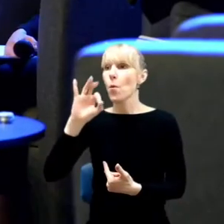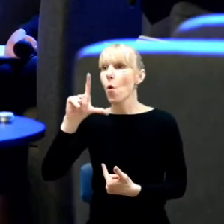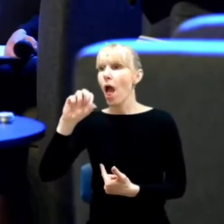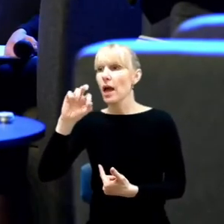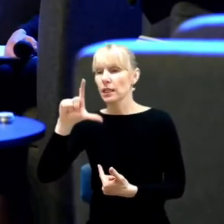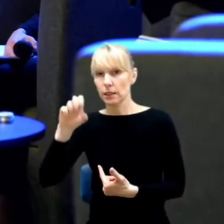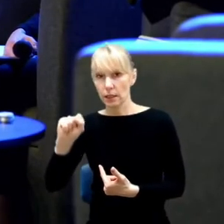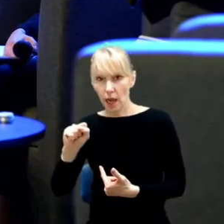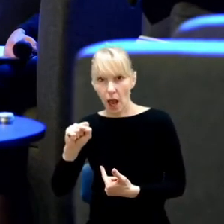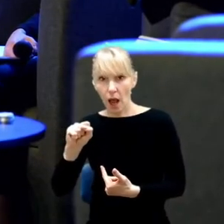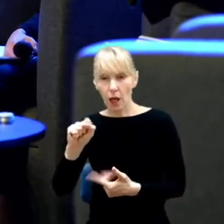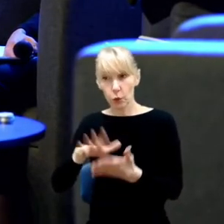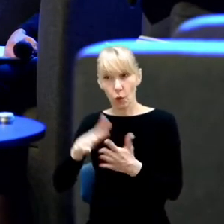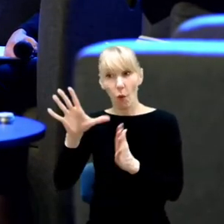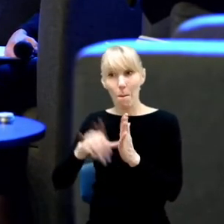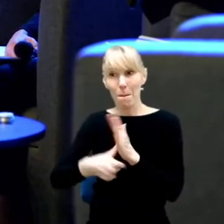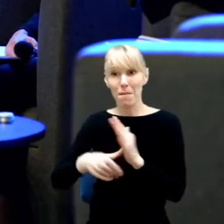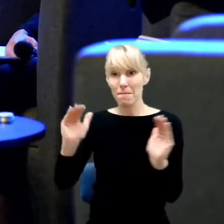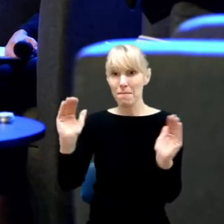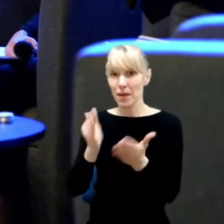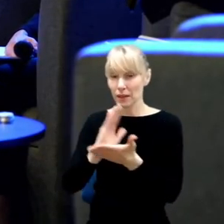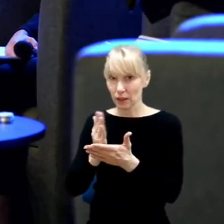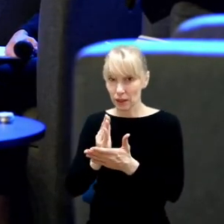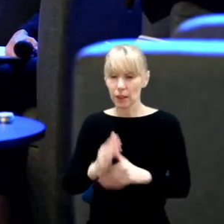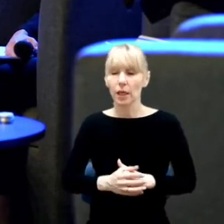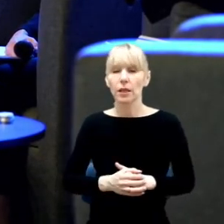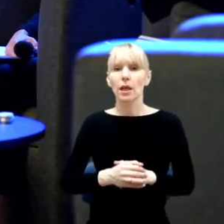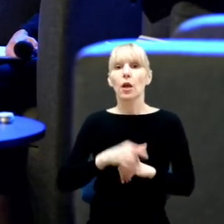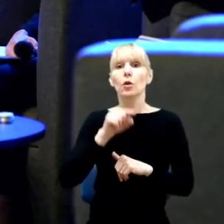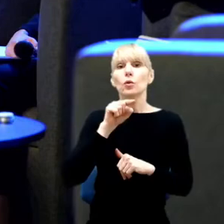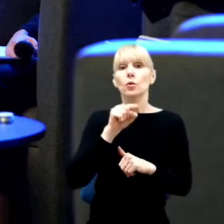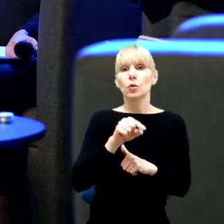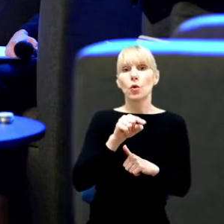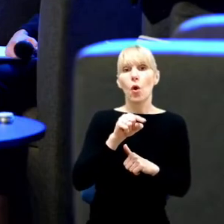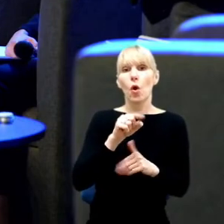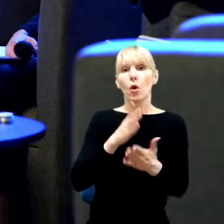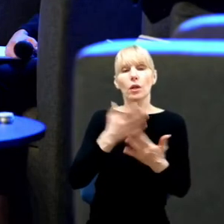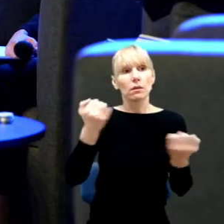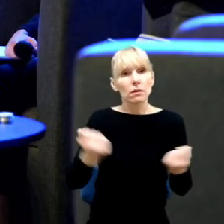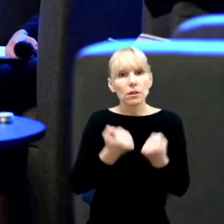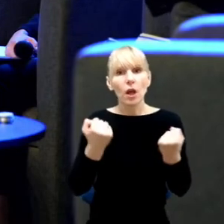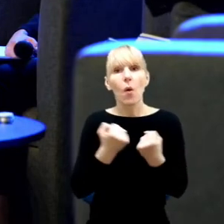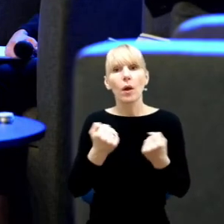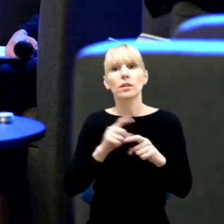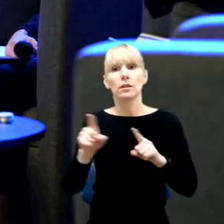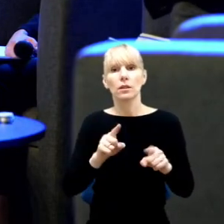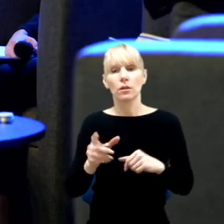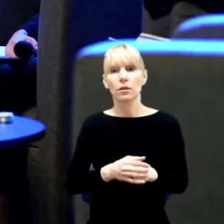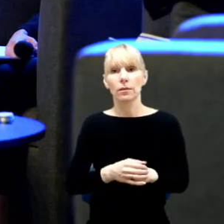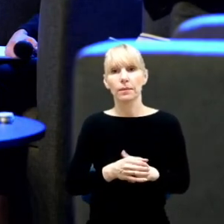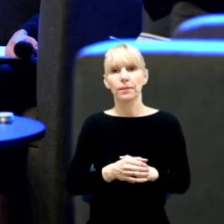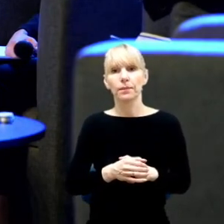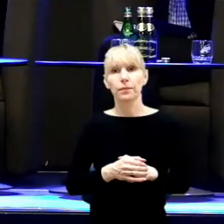i średnie miasta i to jest czynnik w tej chwili największego znaczenia. To może od tego pytania właśnie przeszlibyśmy do kolejnego,